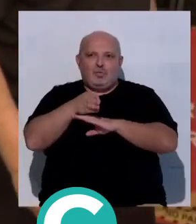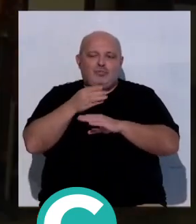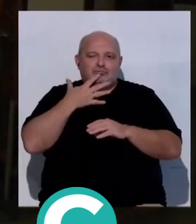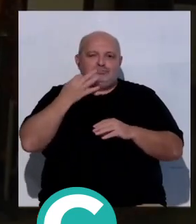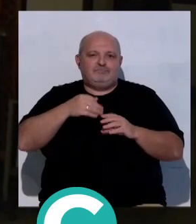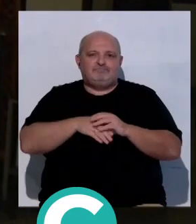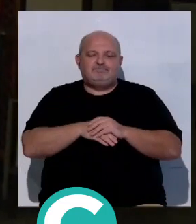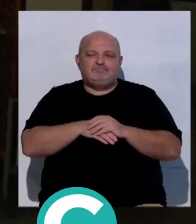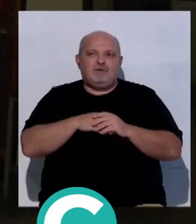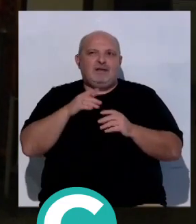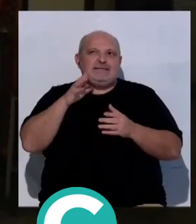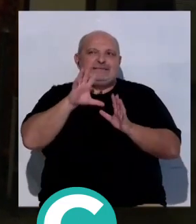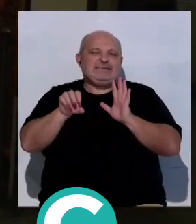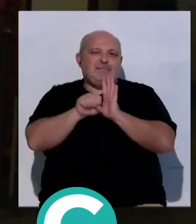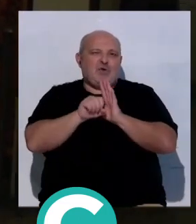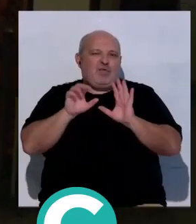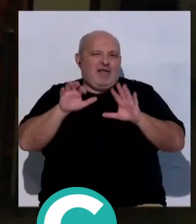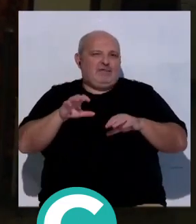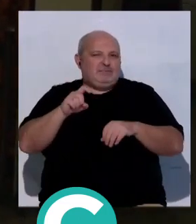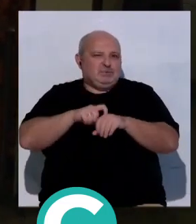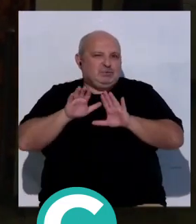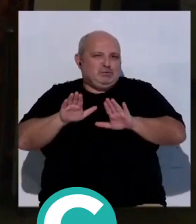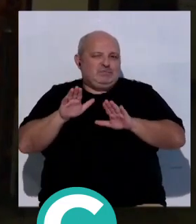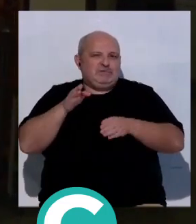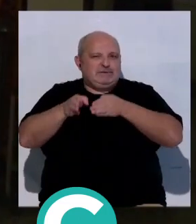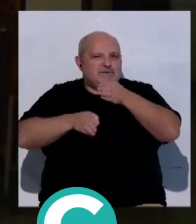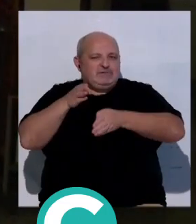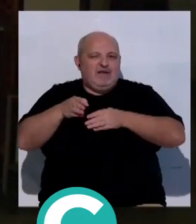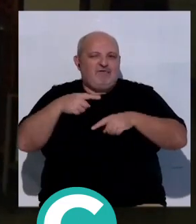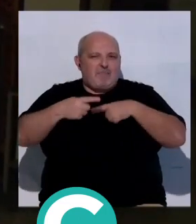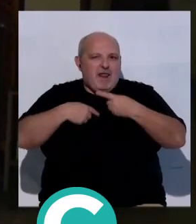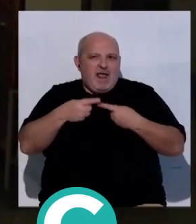que era un sitio muy simbólico de Cadiz sabes y I mucha gente reuniones familiares gente antigua de